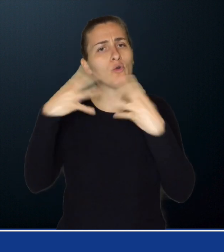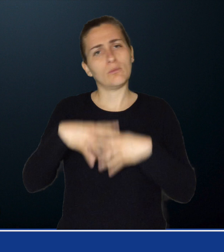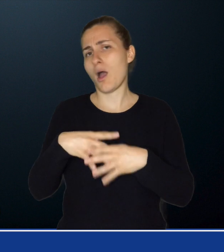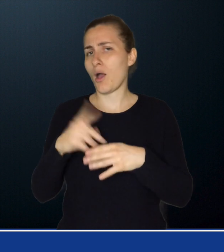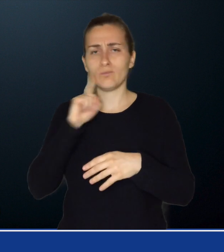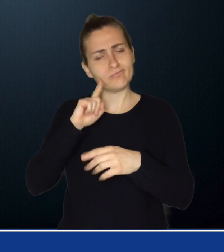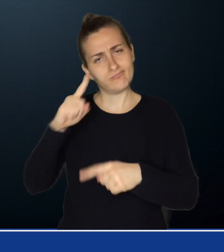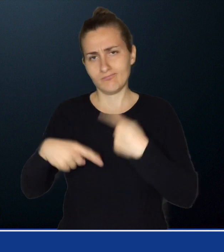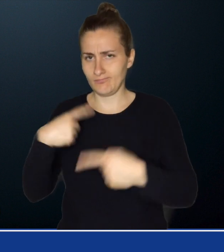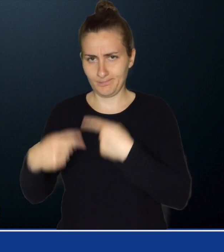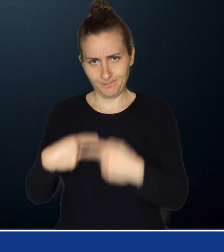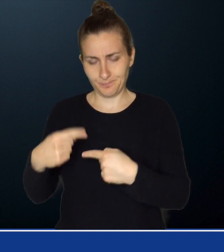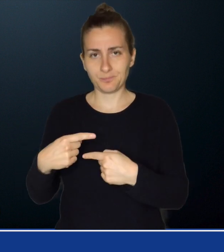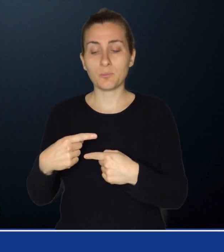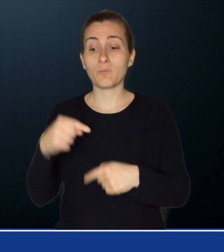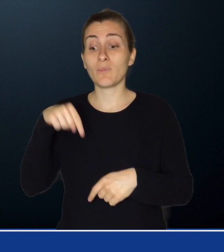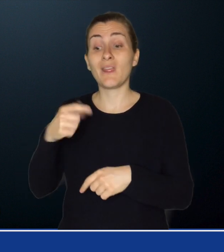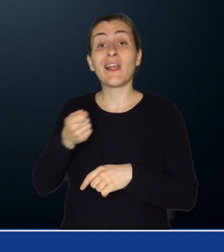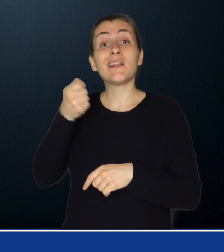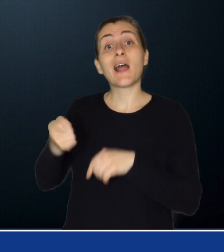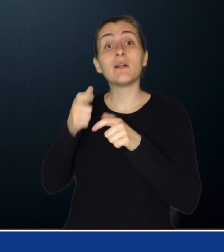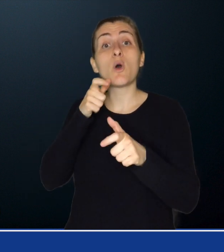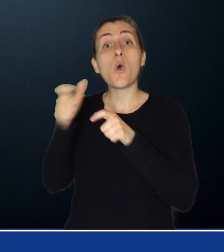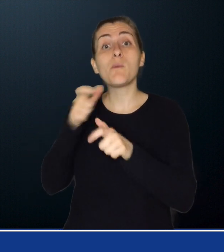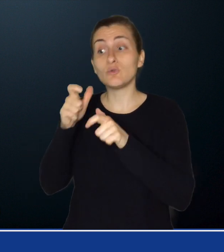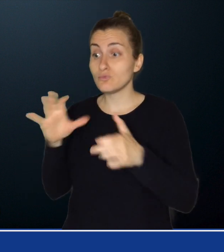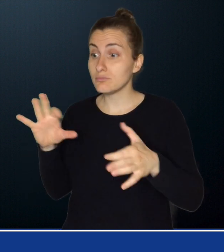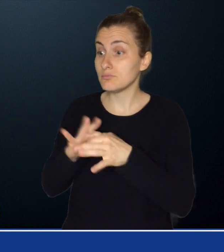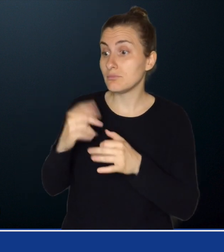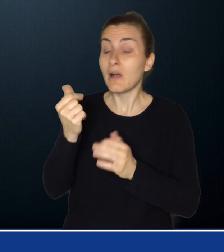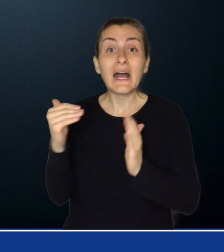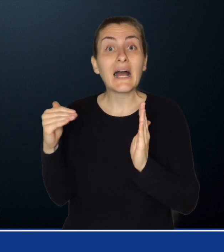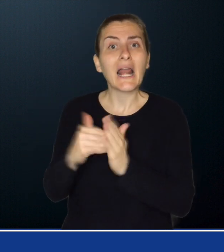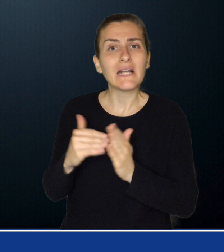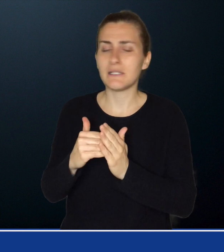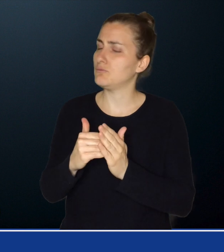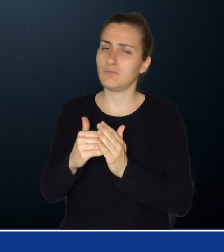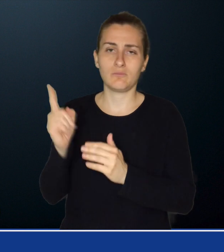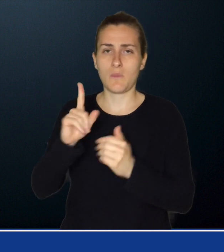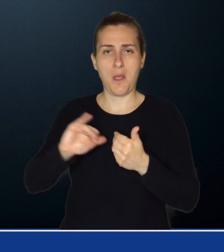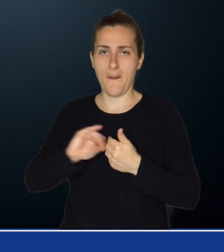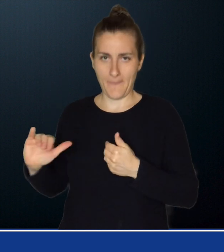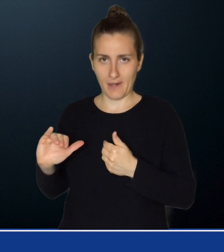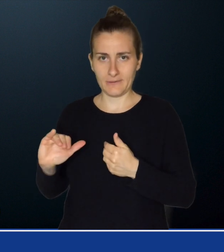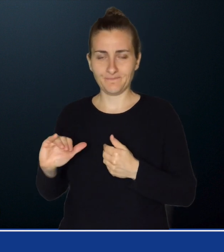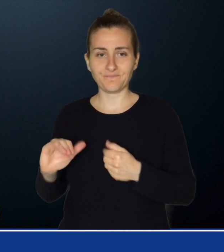Al passaggio dalla minore alla maggiore età, quindi, continuano a percepire in automatico le indennità. Ricordiamo che queste prestazioni sono erogate indipendentemente dalle condizioni reddituali.